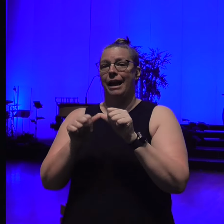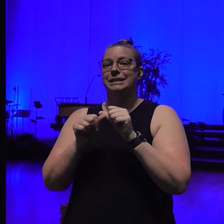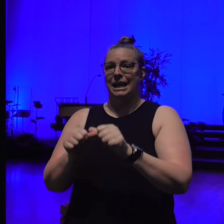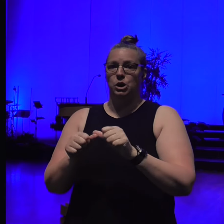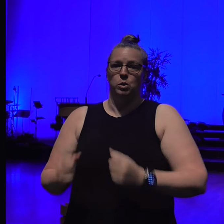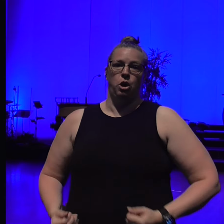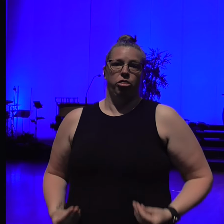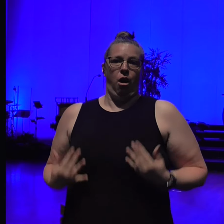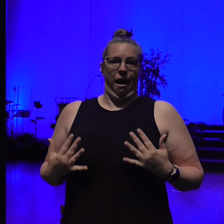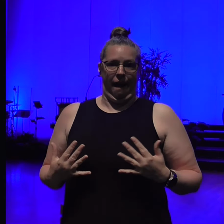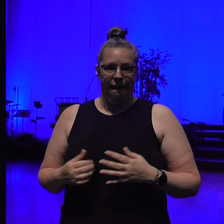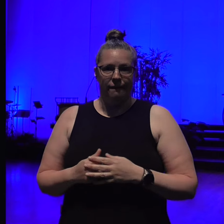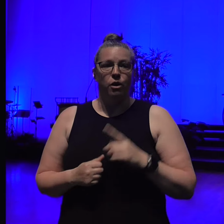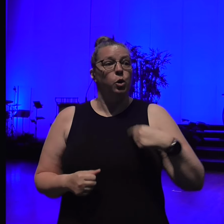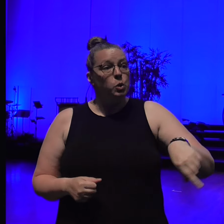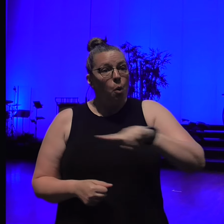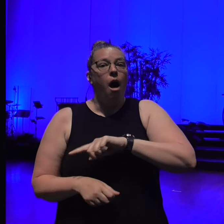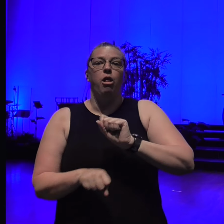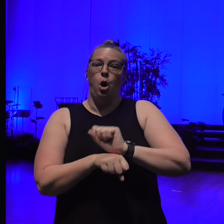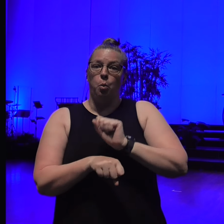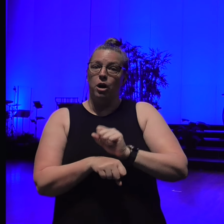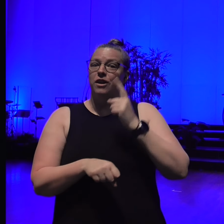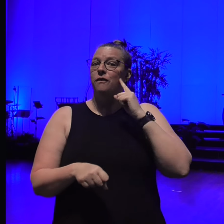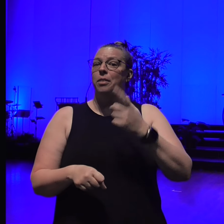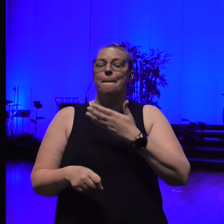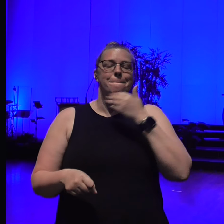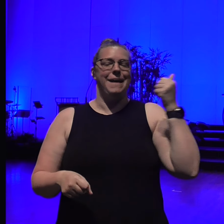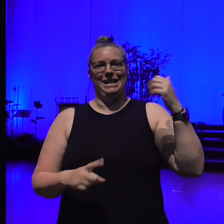Todos ustedes están trabajando para la mejor iglesia en el movimiento del nuevo pensamiento y sé que todos ustedes